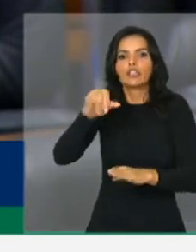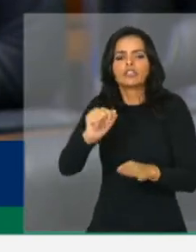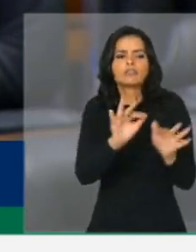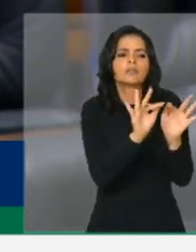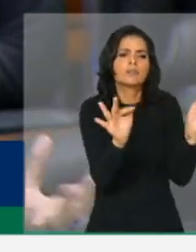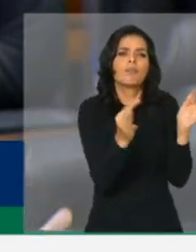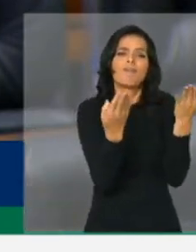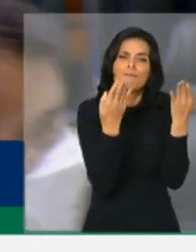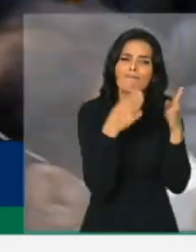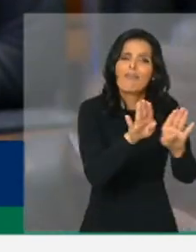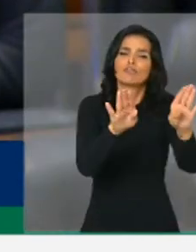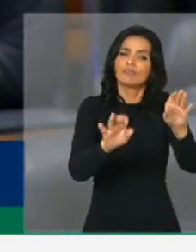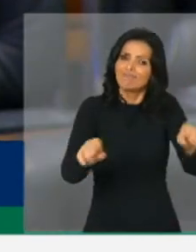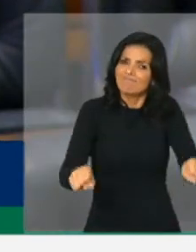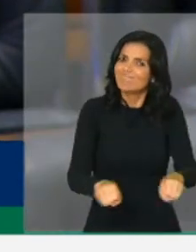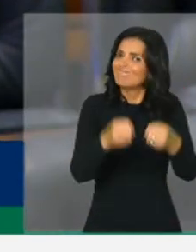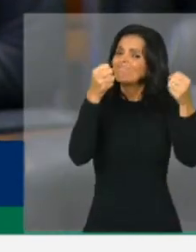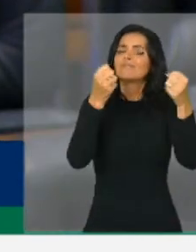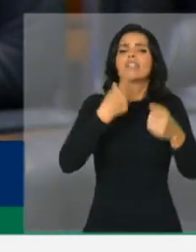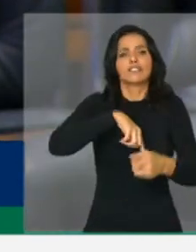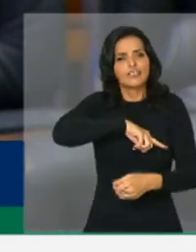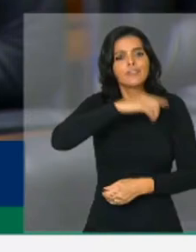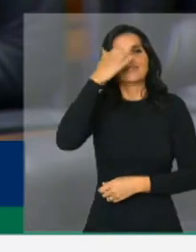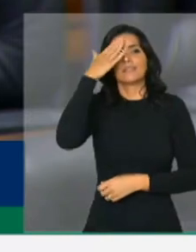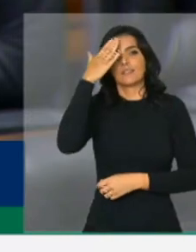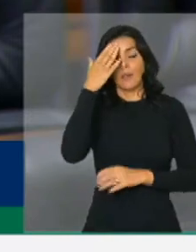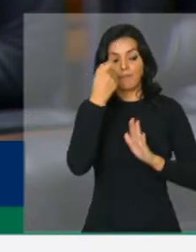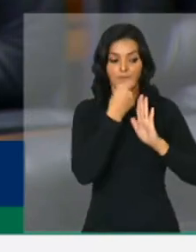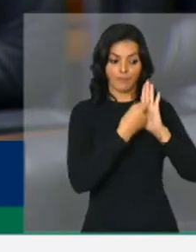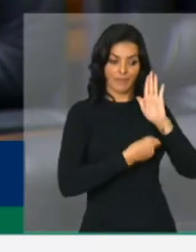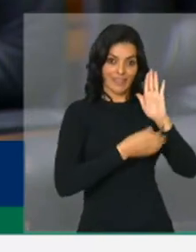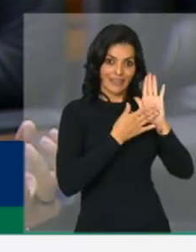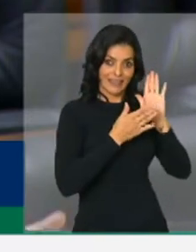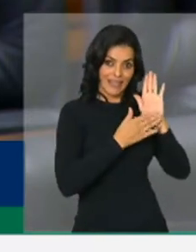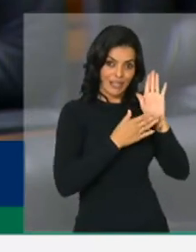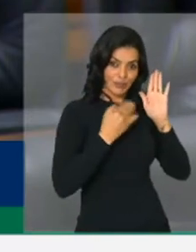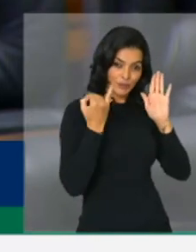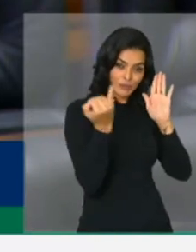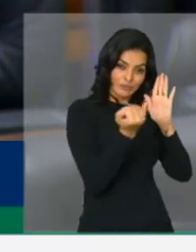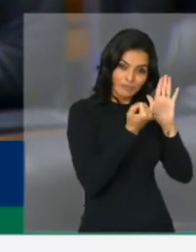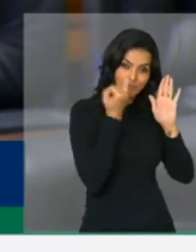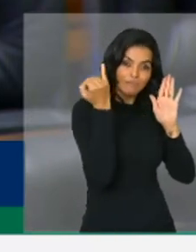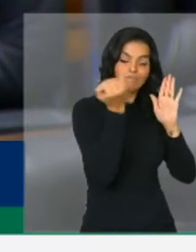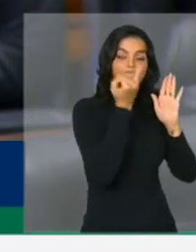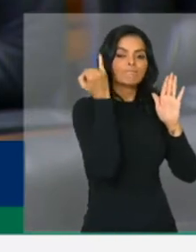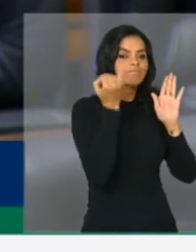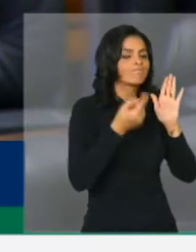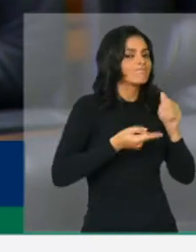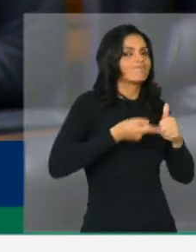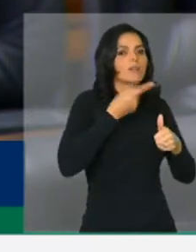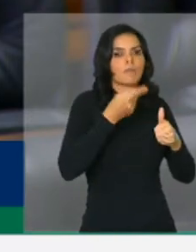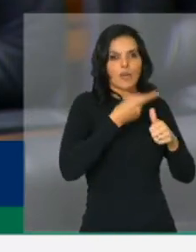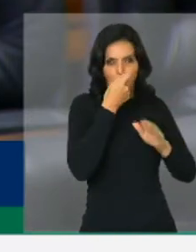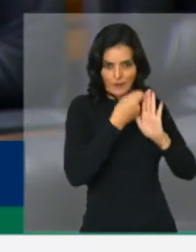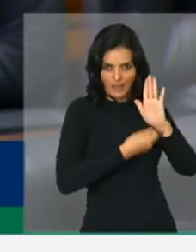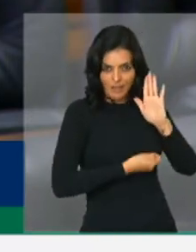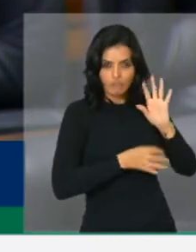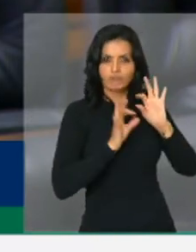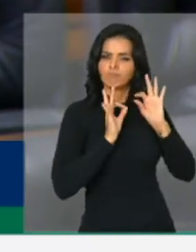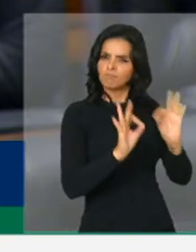INQUESTIONÁVEL. NESSE MOMENTO DE CRISE ECONÔMICA. ISSO INCLUSIVE CONTRIBUI PRA MANUTENÇÃO DE EMPREGOS, NESSE BRASILZÃO DESSE